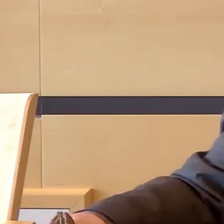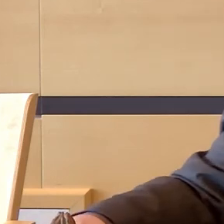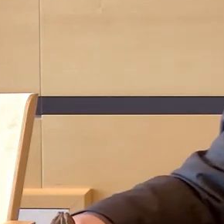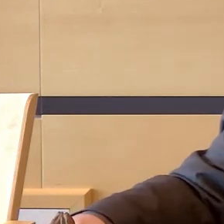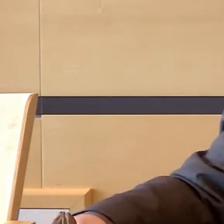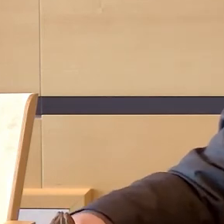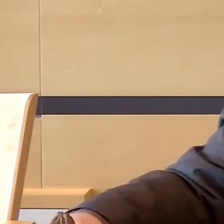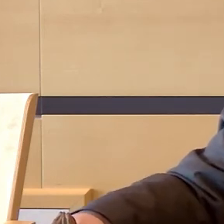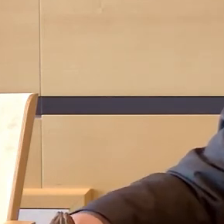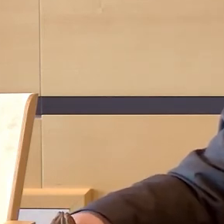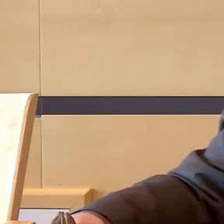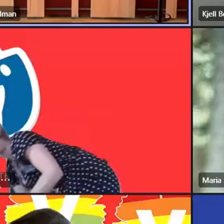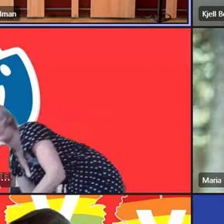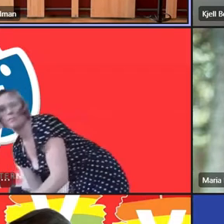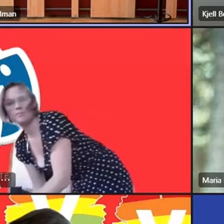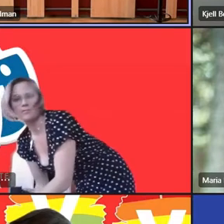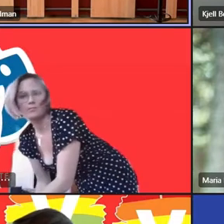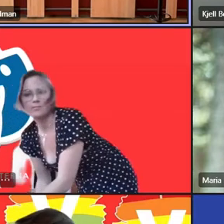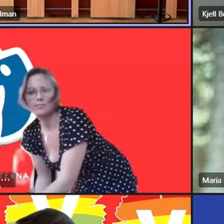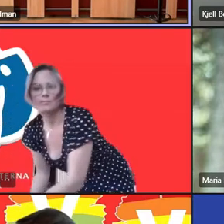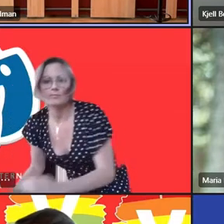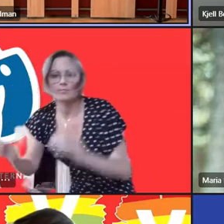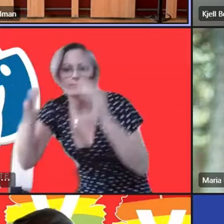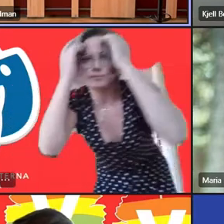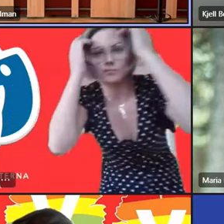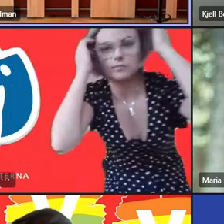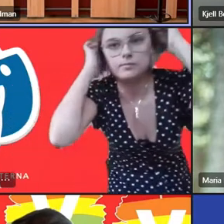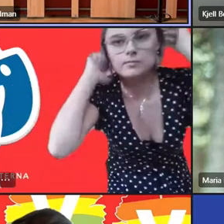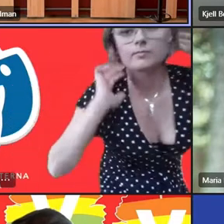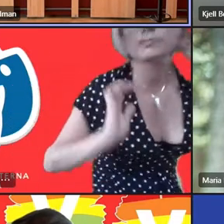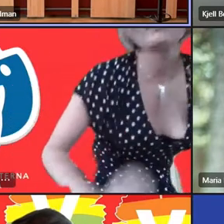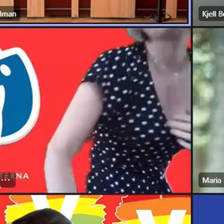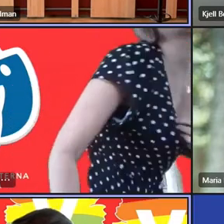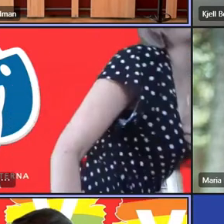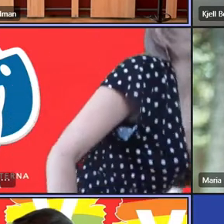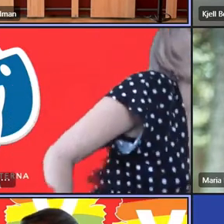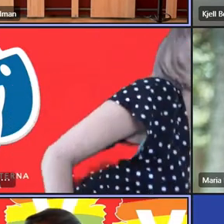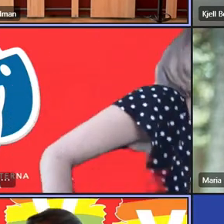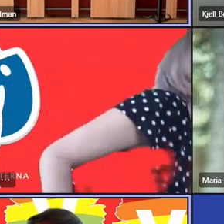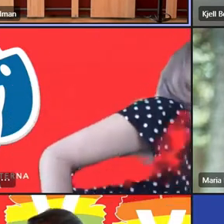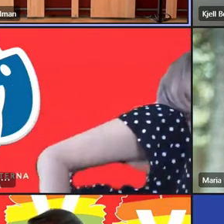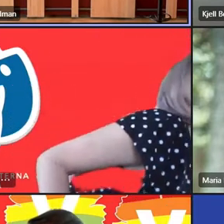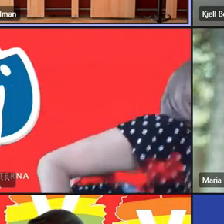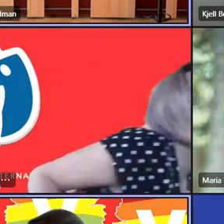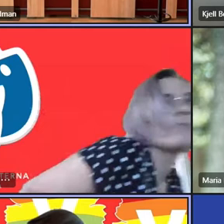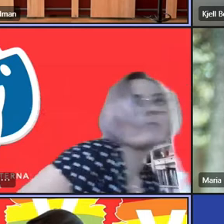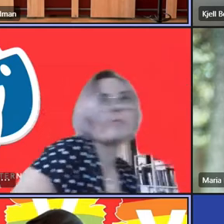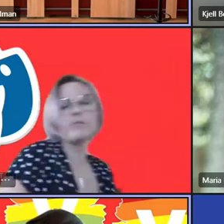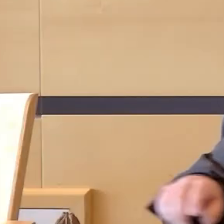Ingen talar anmäld Finns på det förslag som vi följer förslaget Ja Ja ja